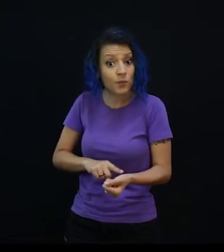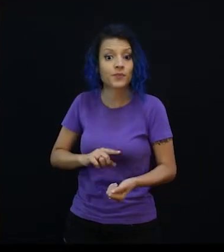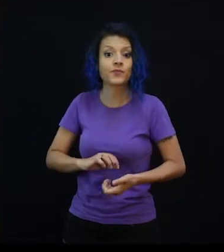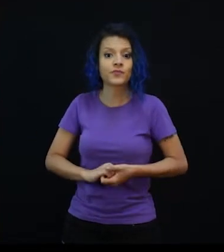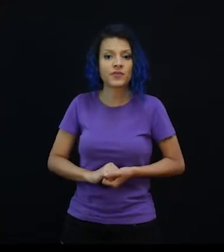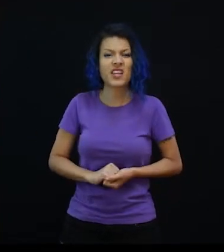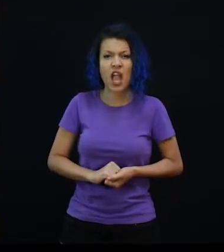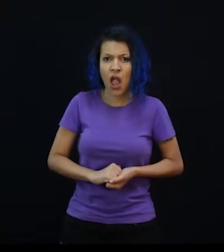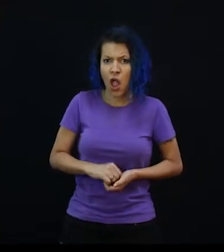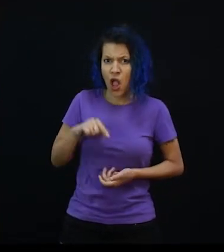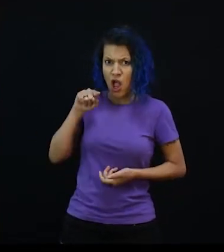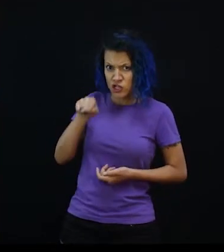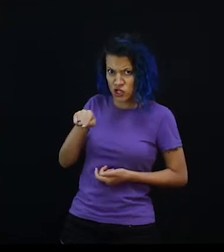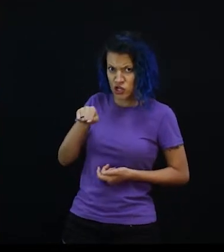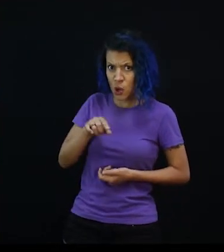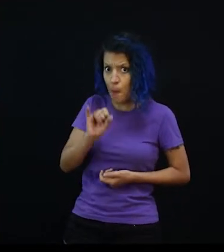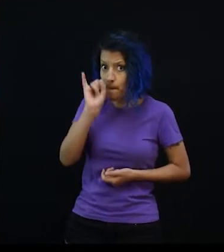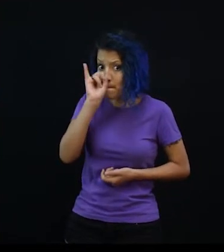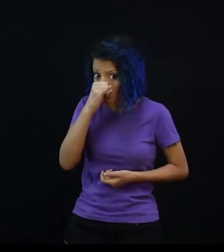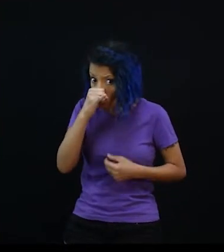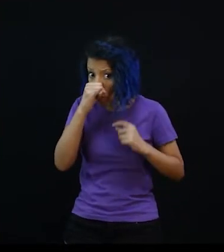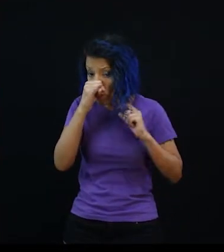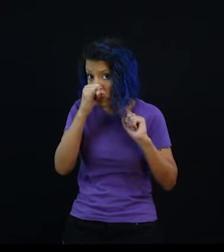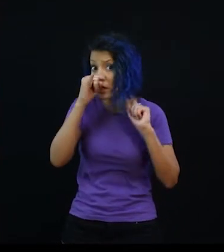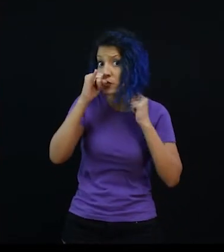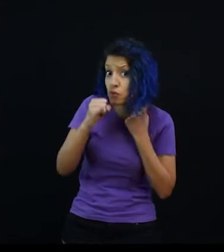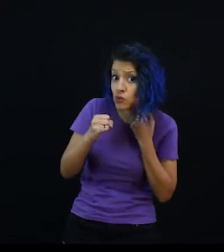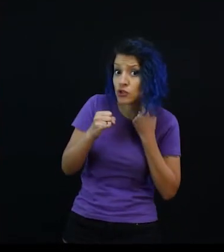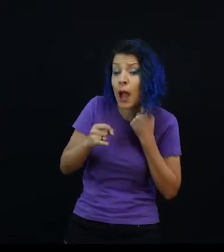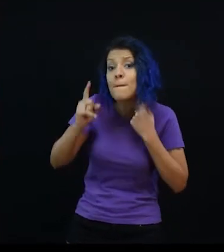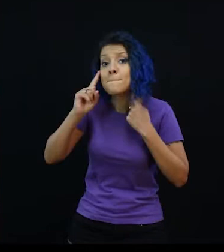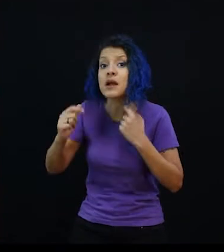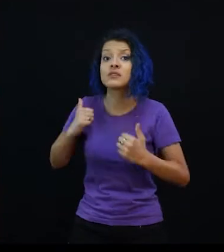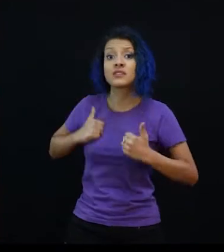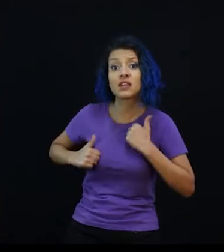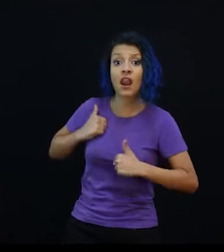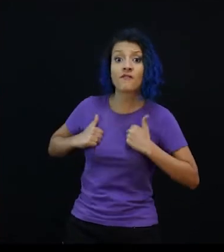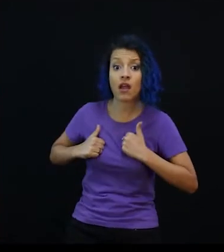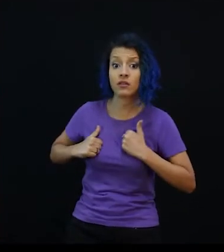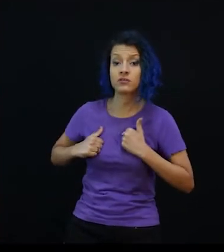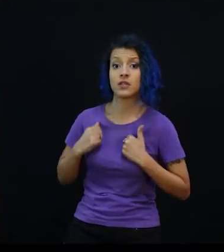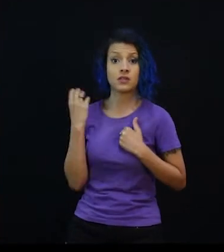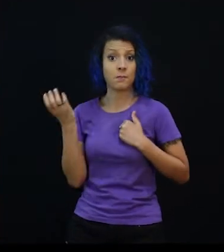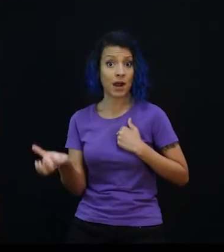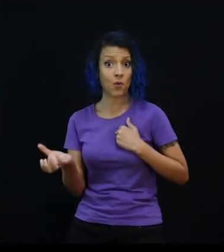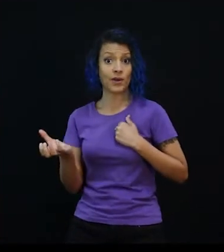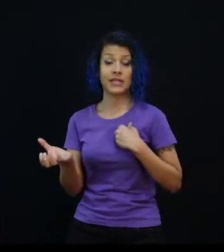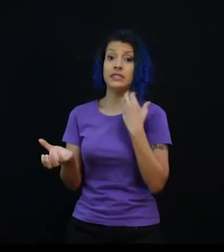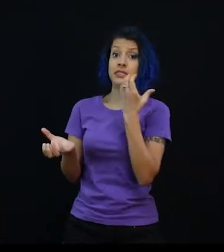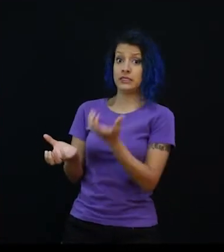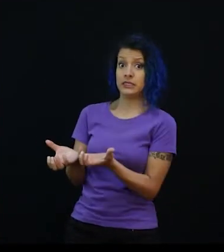Se esse porco se suja, mande se lavar. Dê sabão, uma bucha